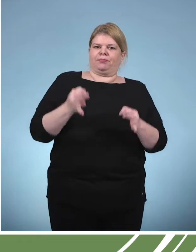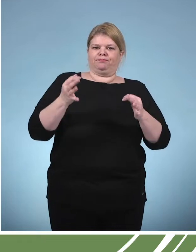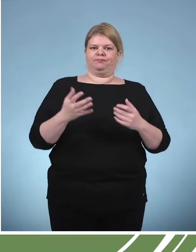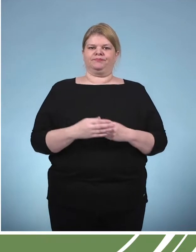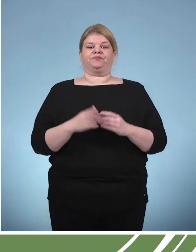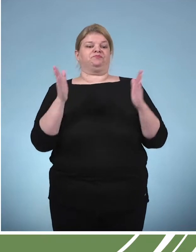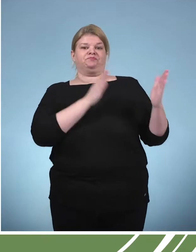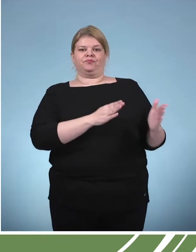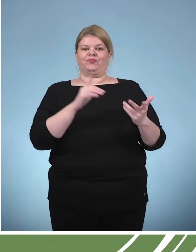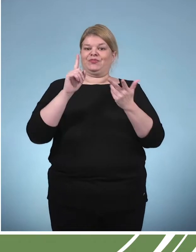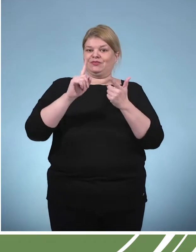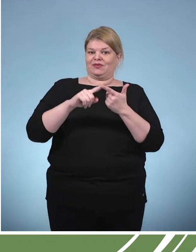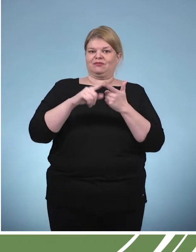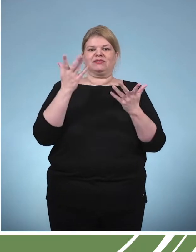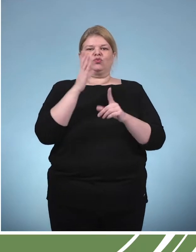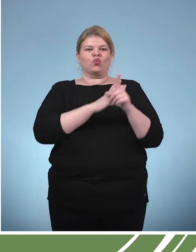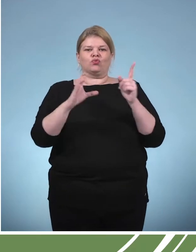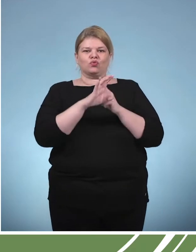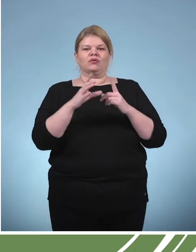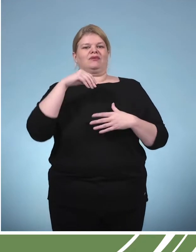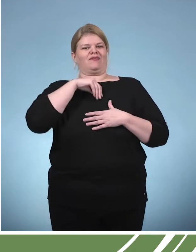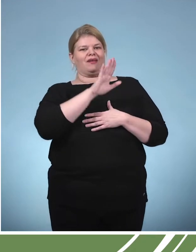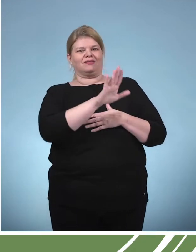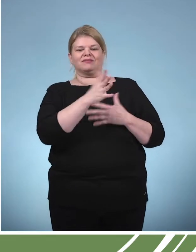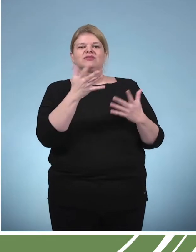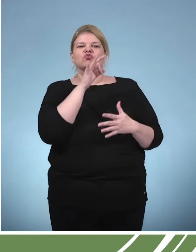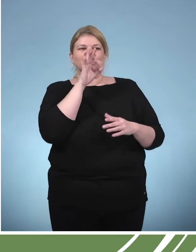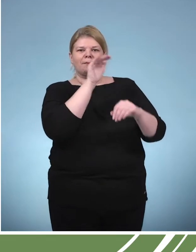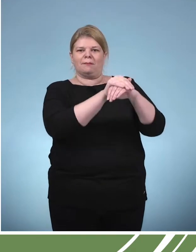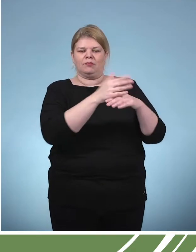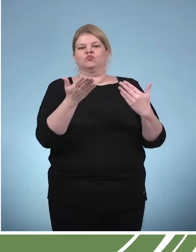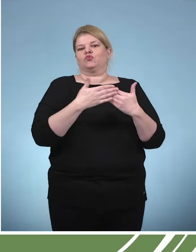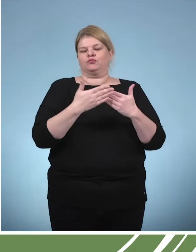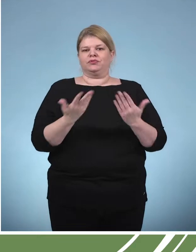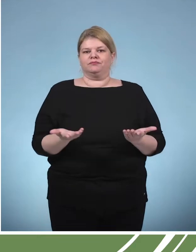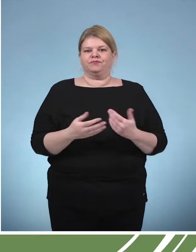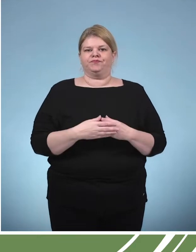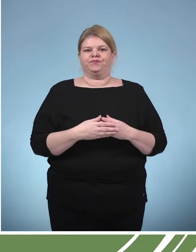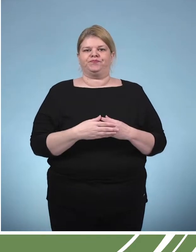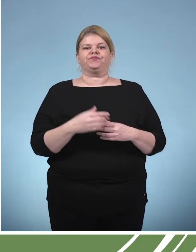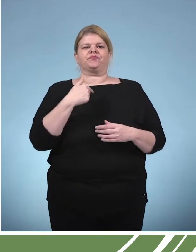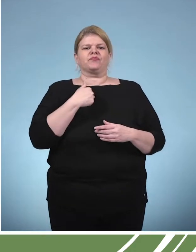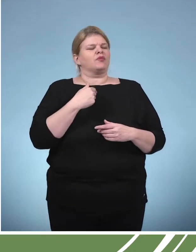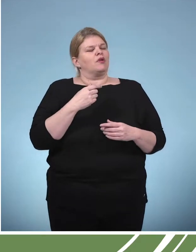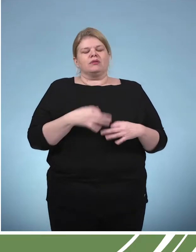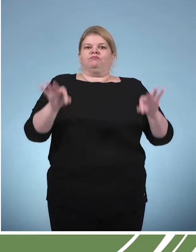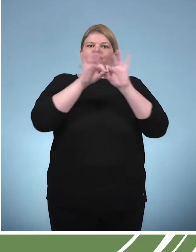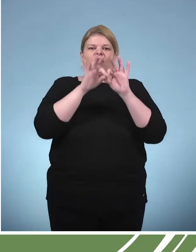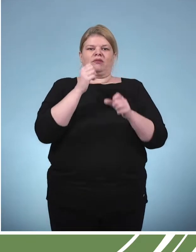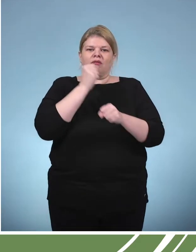Schreibe kulturelle Werte, die nicht direkt sichtbar sind, auf runde Kärtchen. Zum Beispiel: "Es ist mir wichtig, eine erfolgreiche Karriere zu haben",